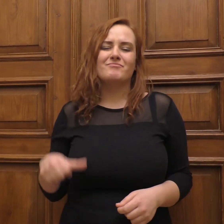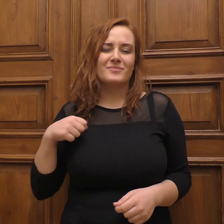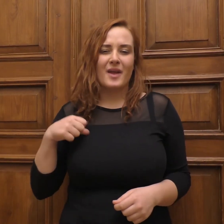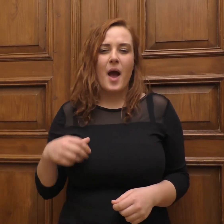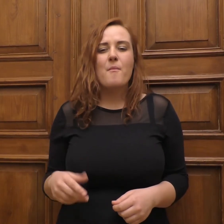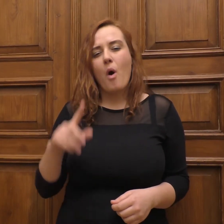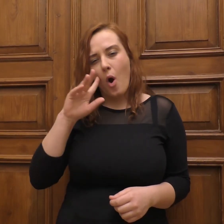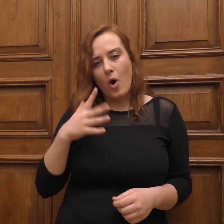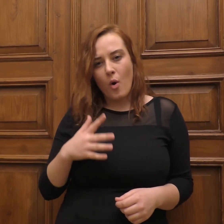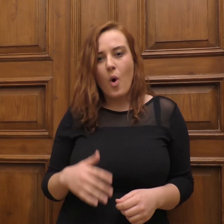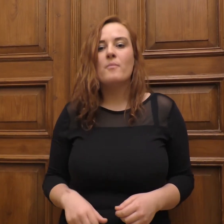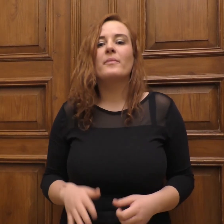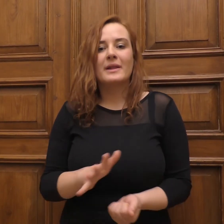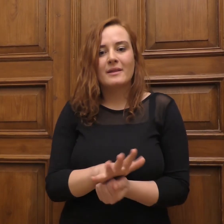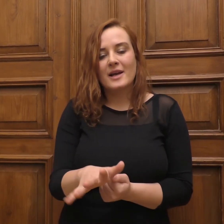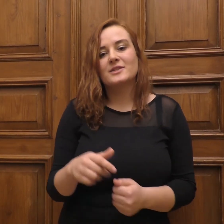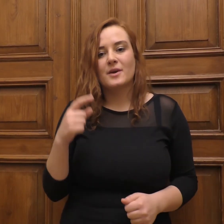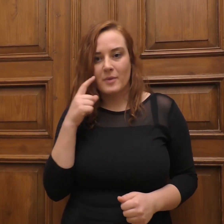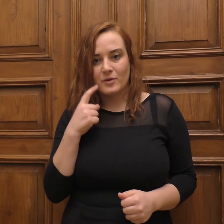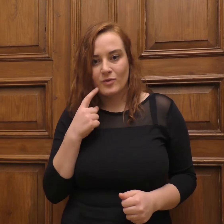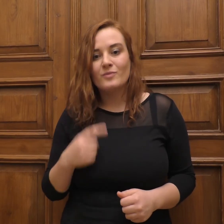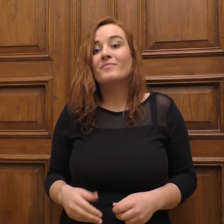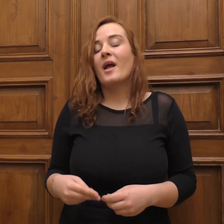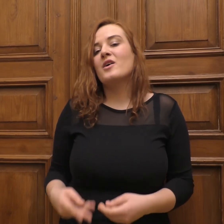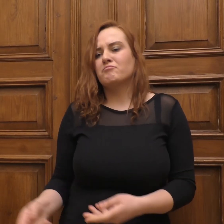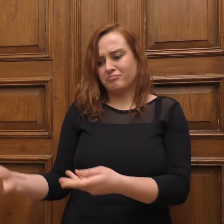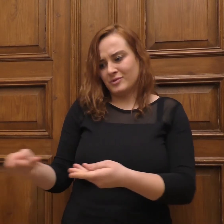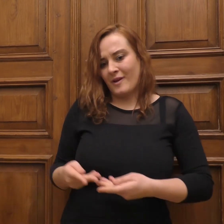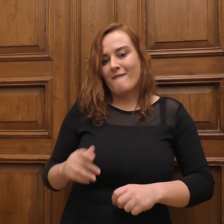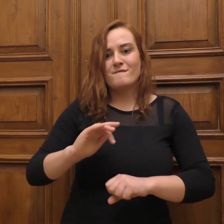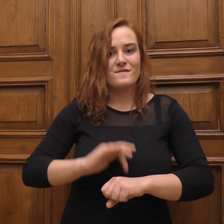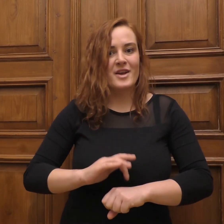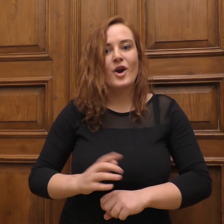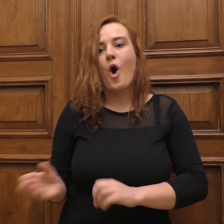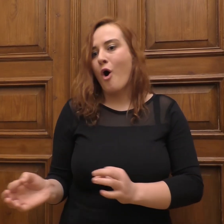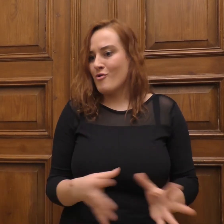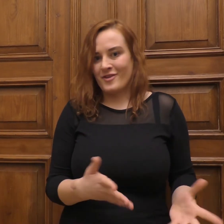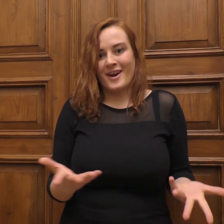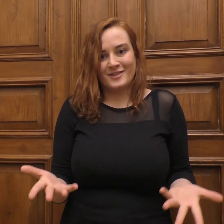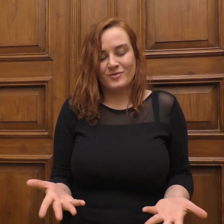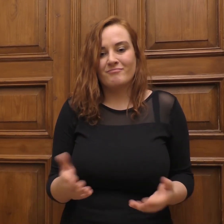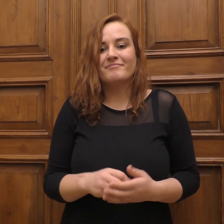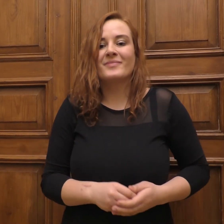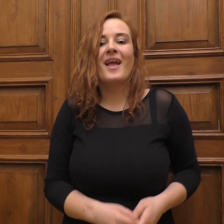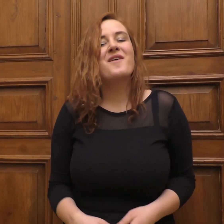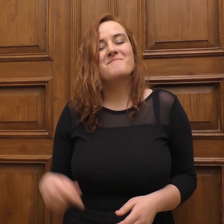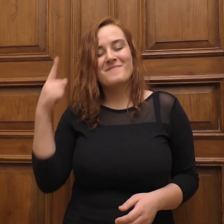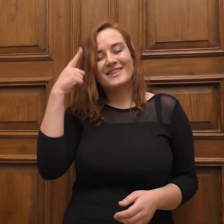Następnie trzeba będzie poczekać na odbiór wyniku ok. 15 minut.